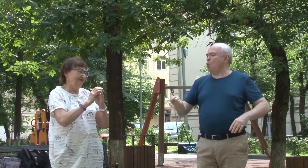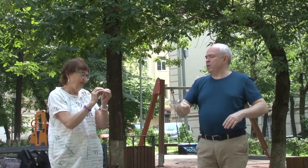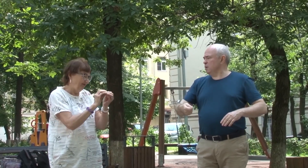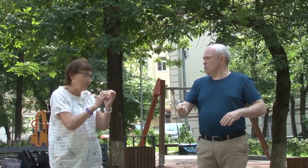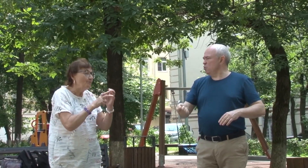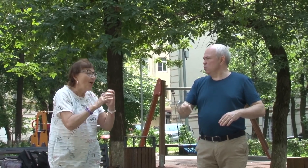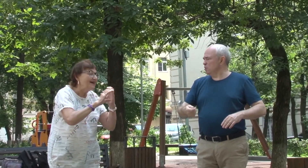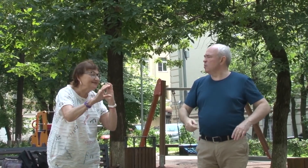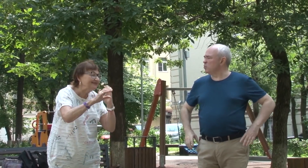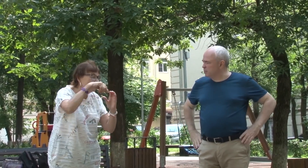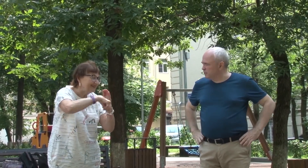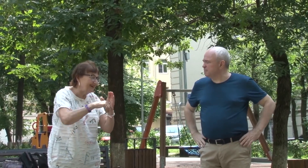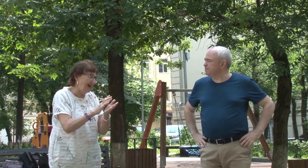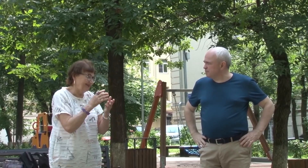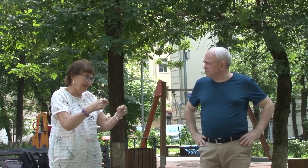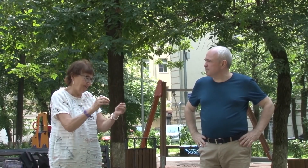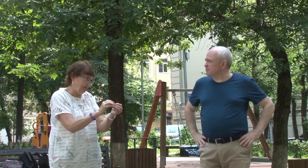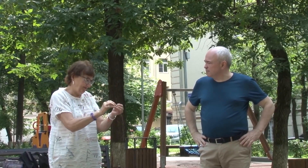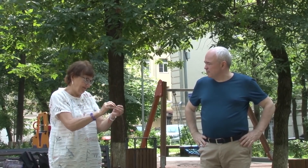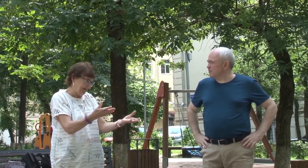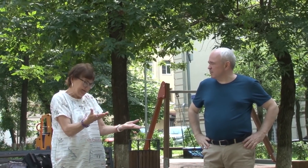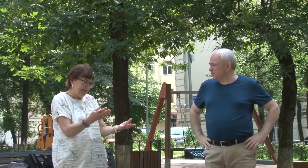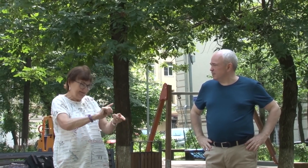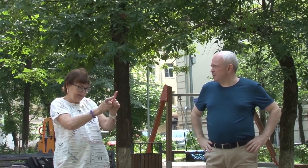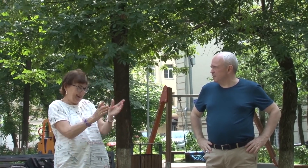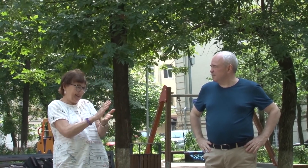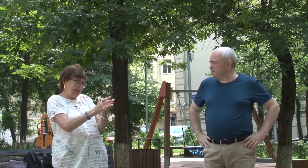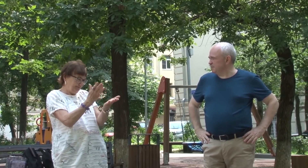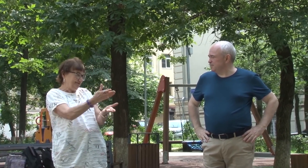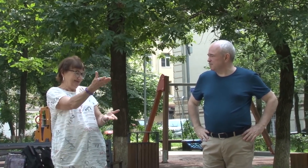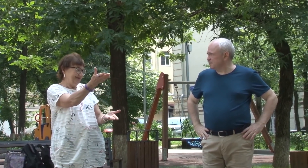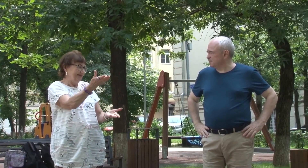Сейчас в поездах газеты продают…